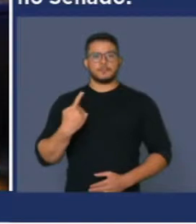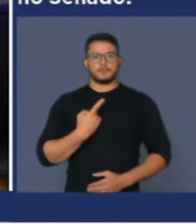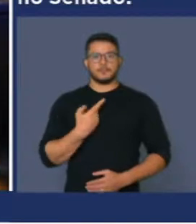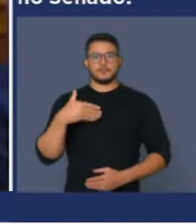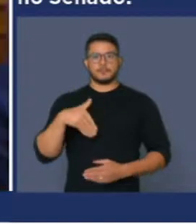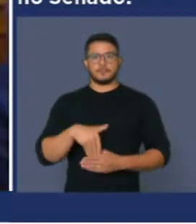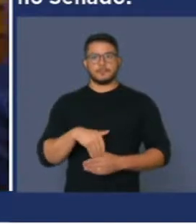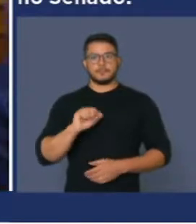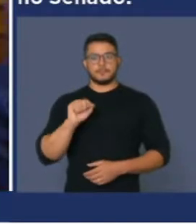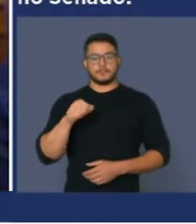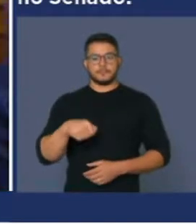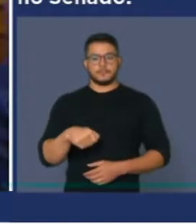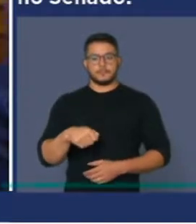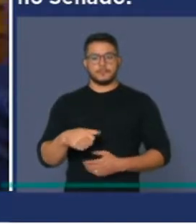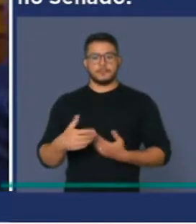ASSUNTO RAPIDAMENTE, SENHOR